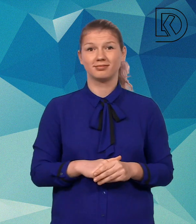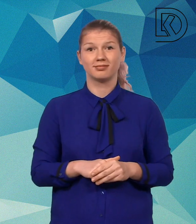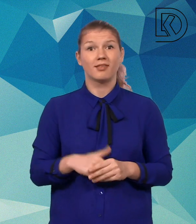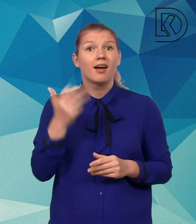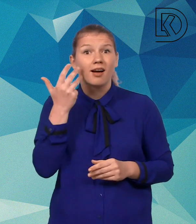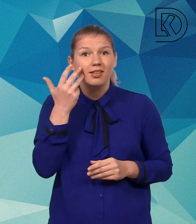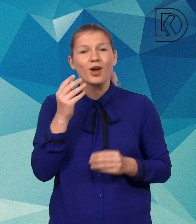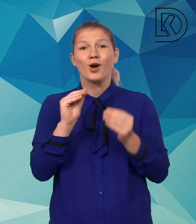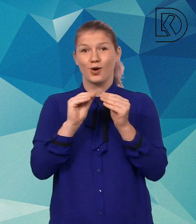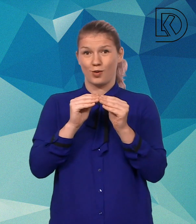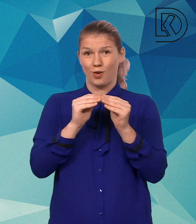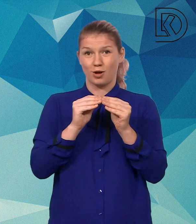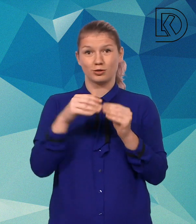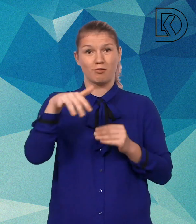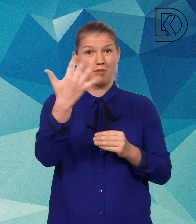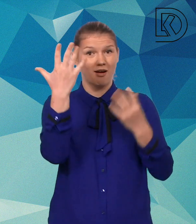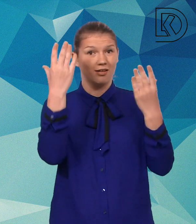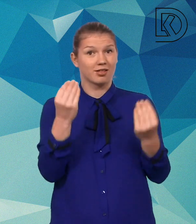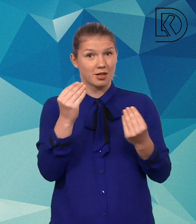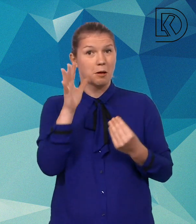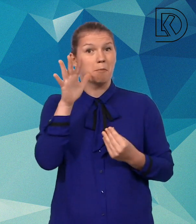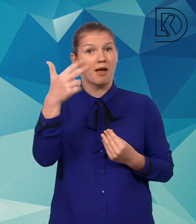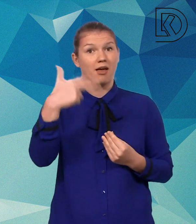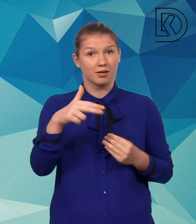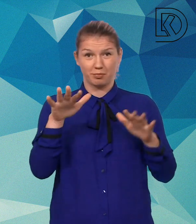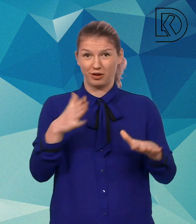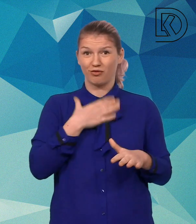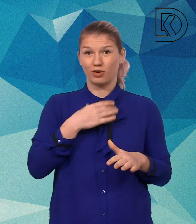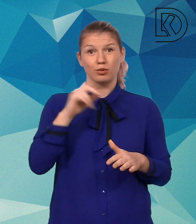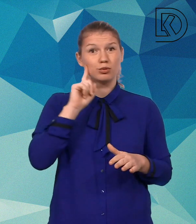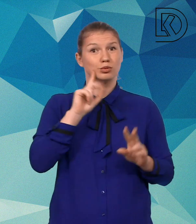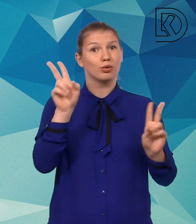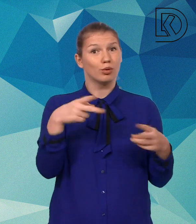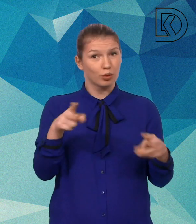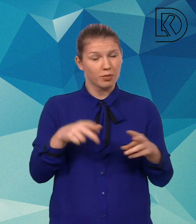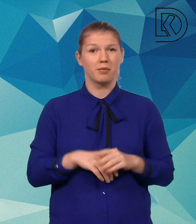Kada? Gruodžio 5 d. 17:30 Vilniaus kurčiųjų reabilitacijos centre.